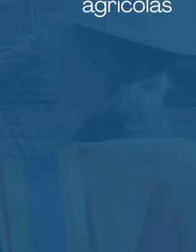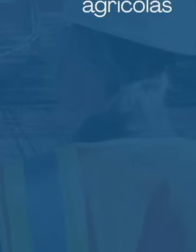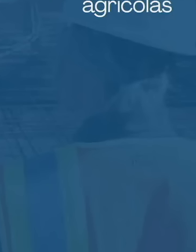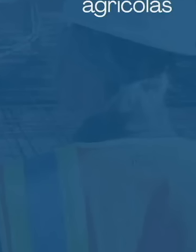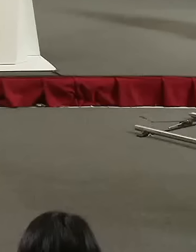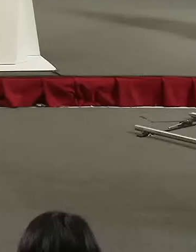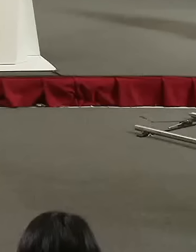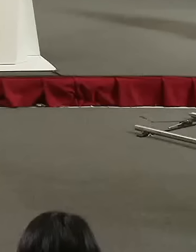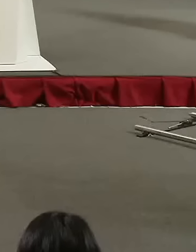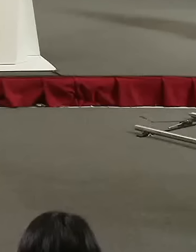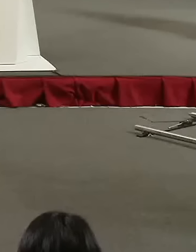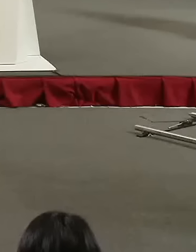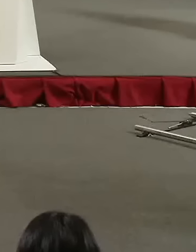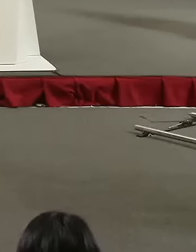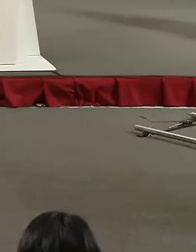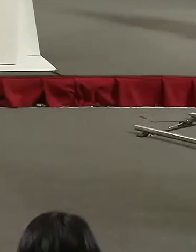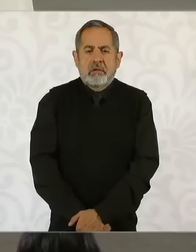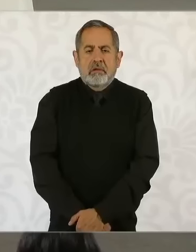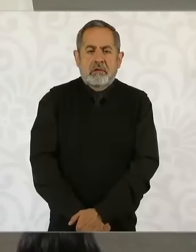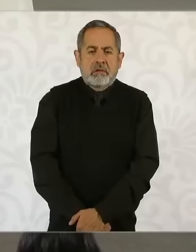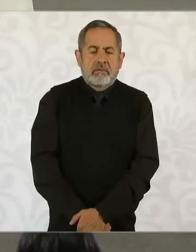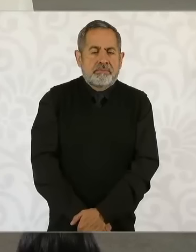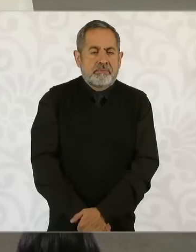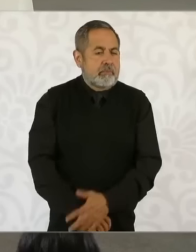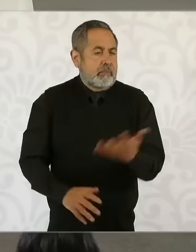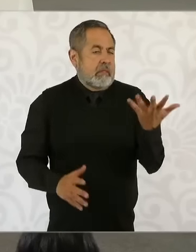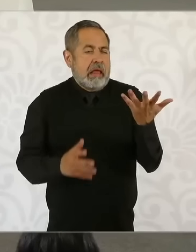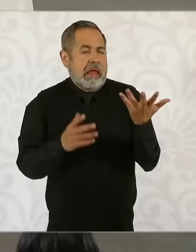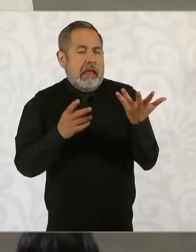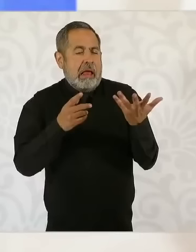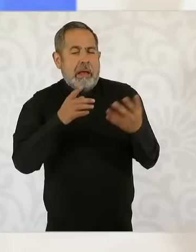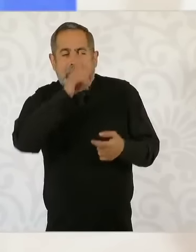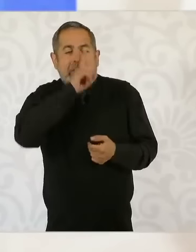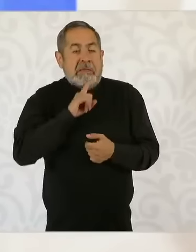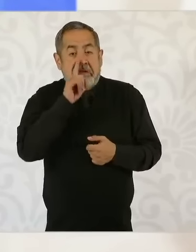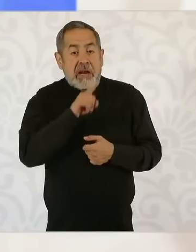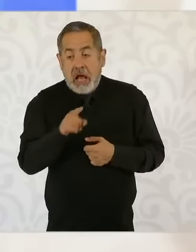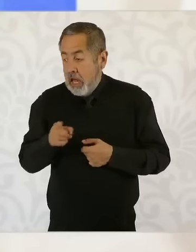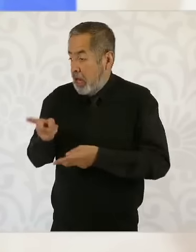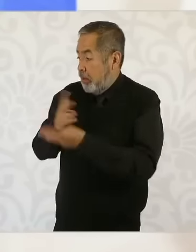algunas gentes en estados unidos que es que vienen y nos quitan el trabajo y además este no son unos